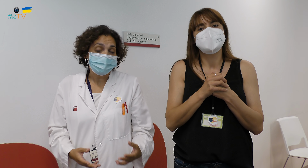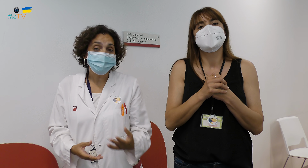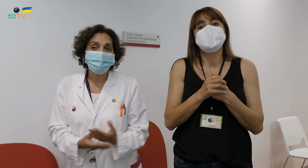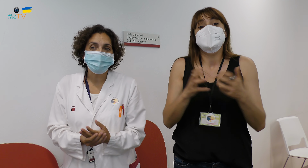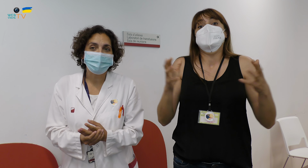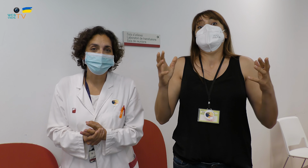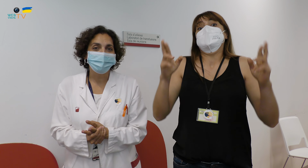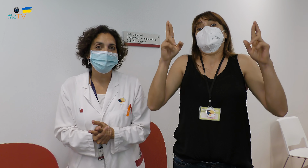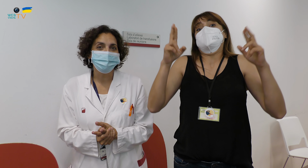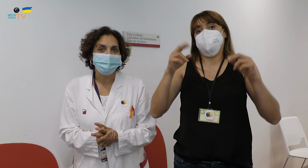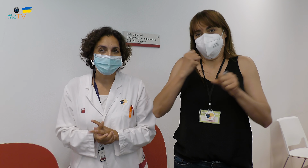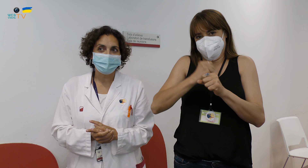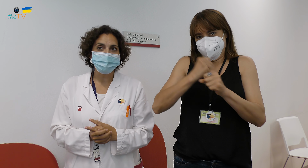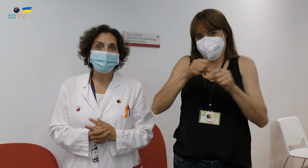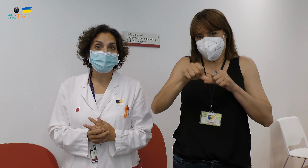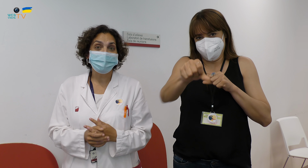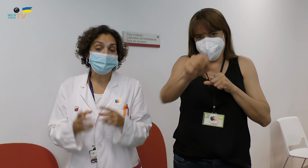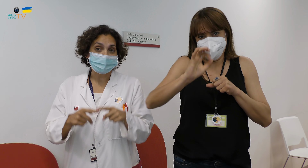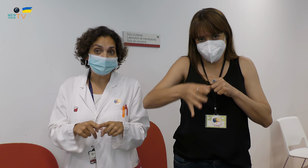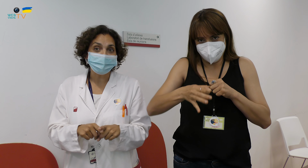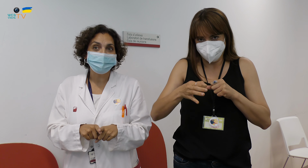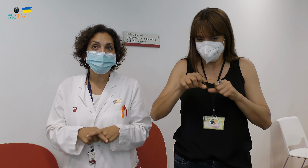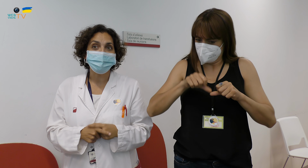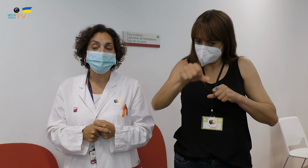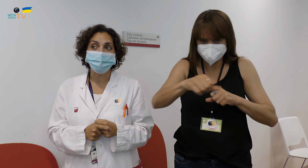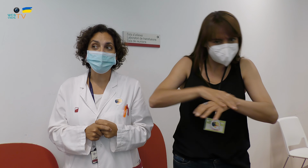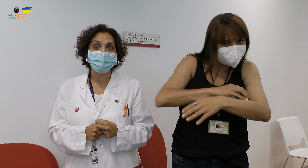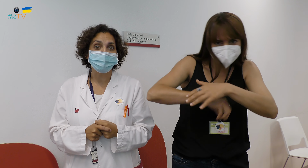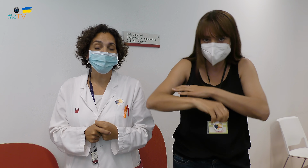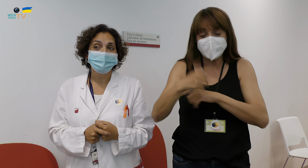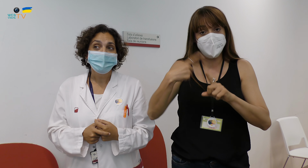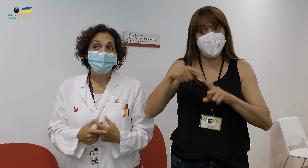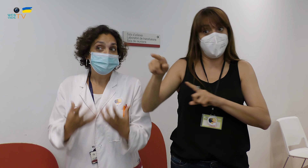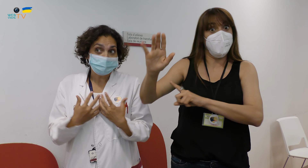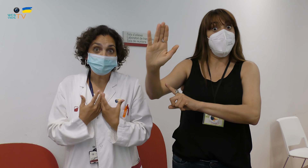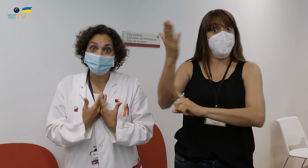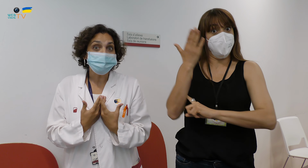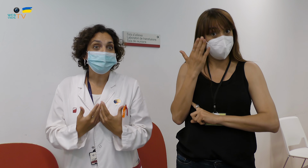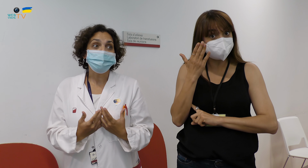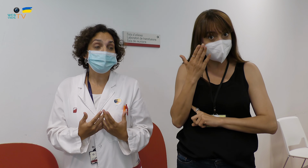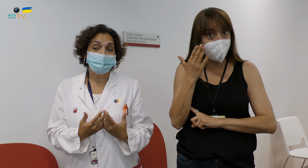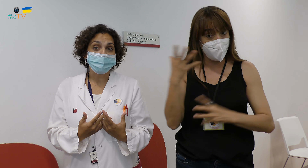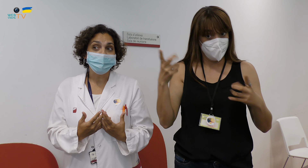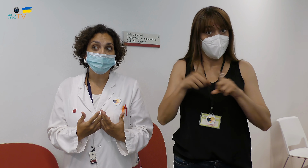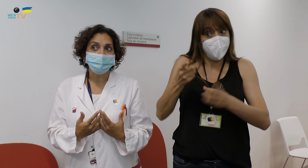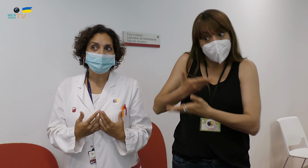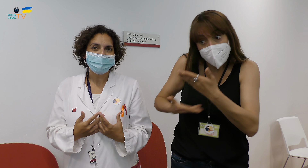Estem treballant en això. Realment, a partir d’aquesta proposta nosaltres hem après